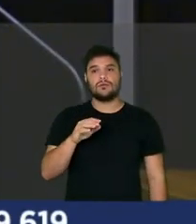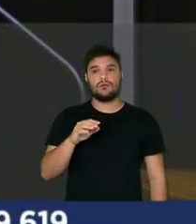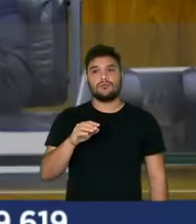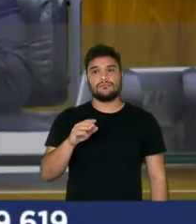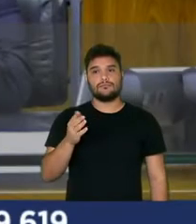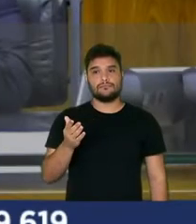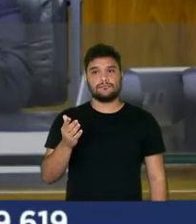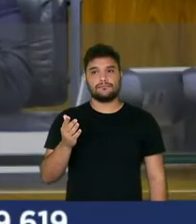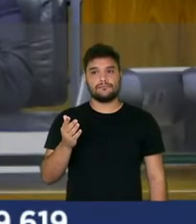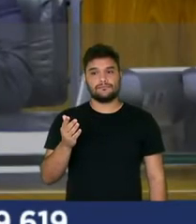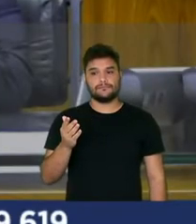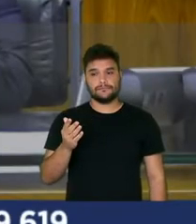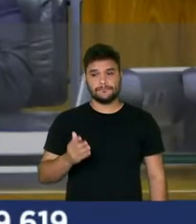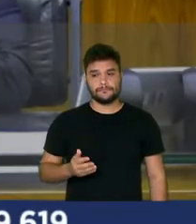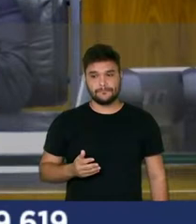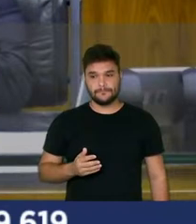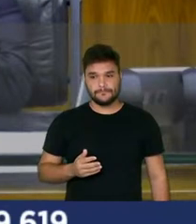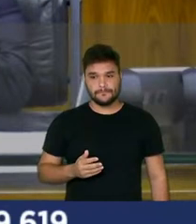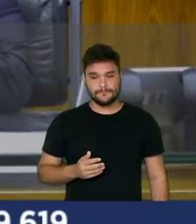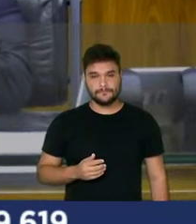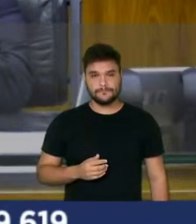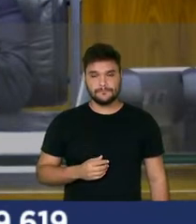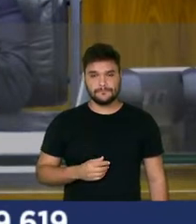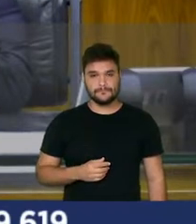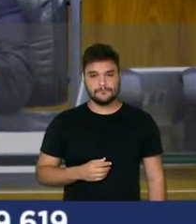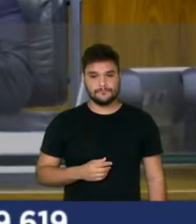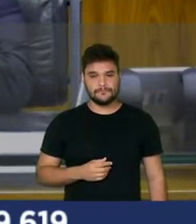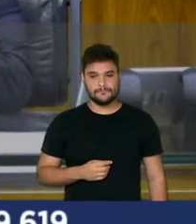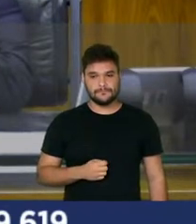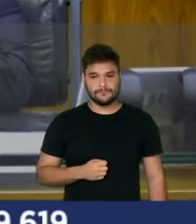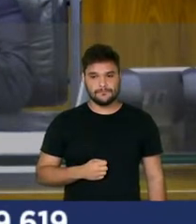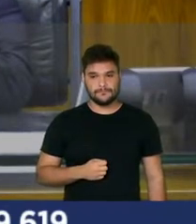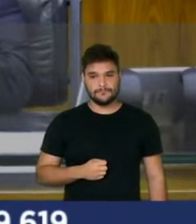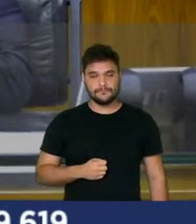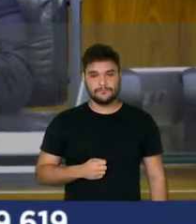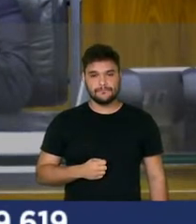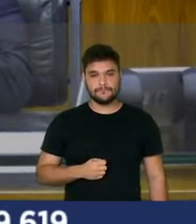REPRESENTA A PERMANÊNCIA NO... [PRESIDENTE]: DEPUTADO